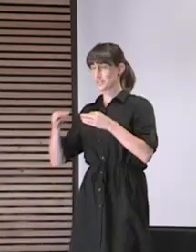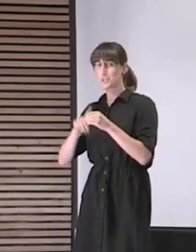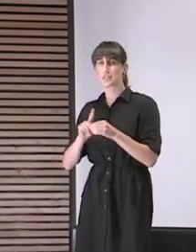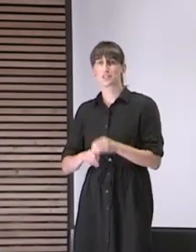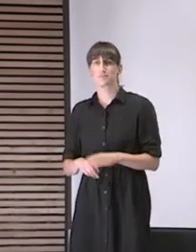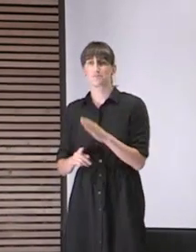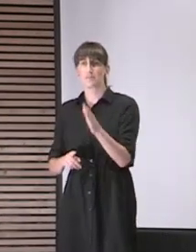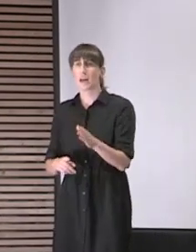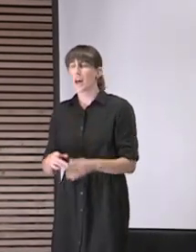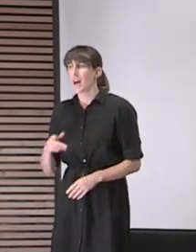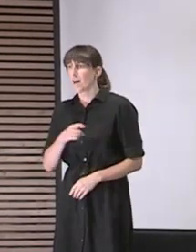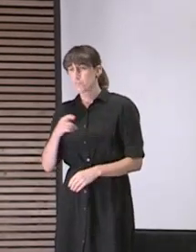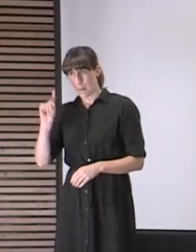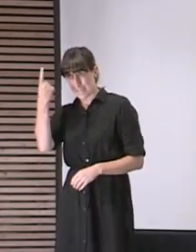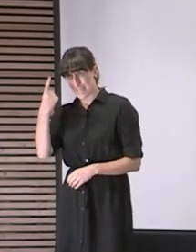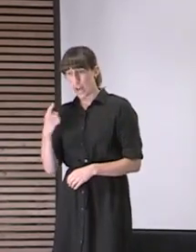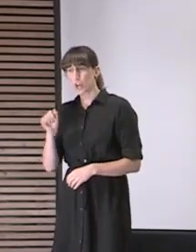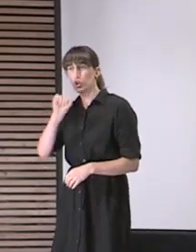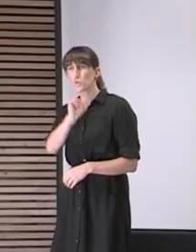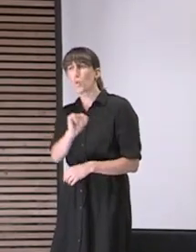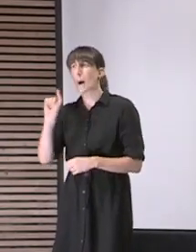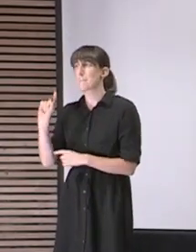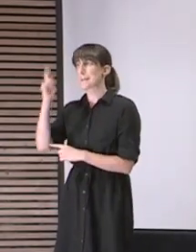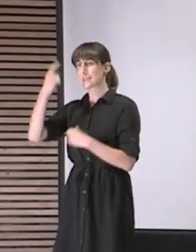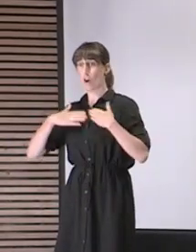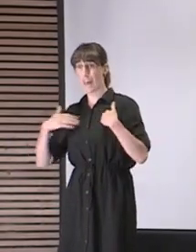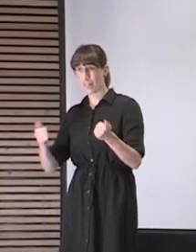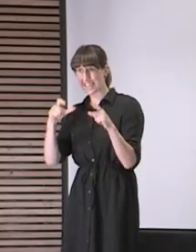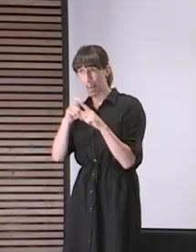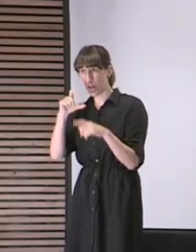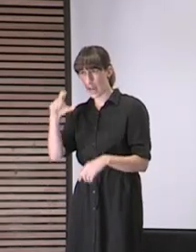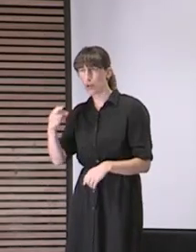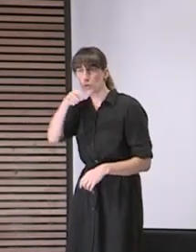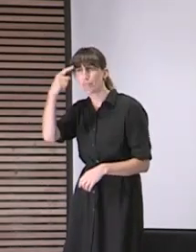generalmente les pedimos a las personas que verifiquen sus